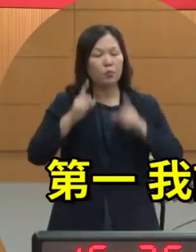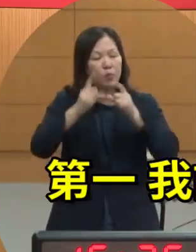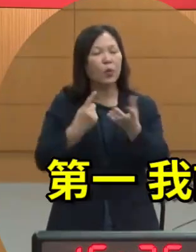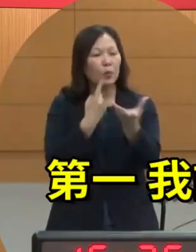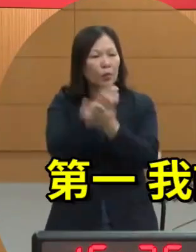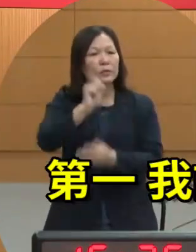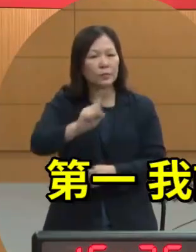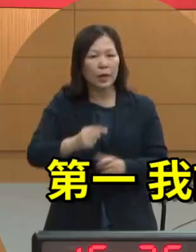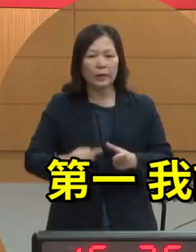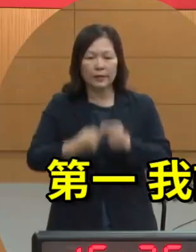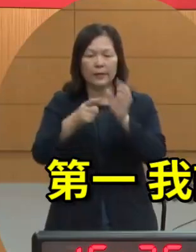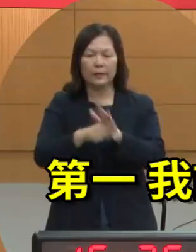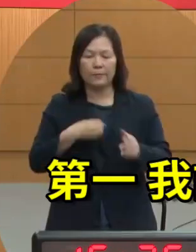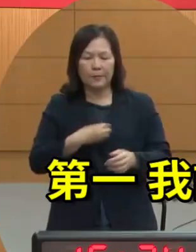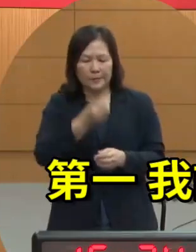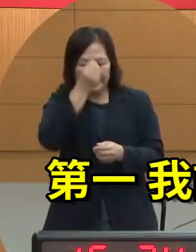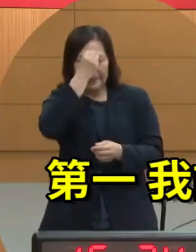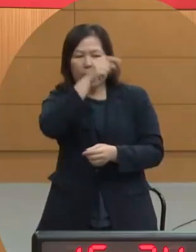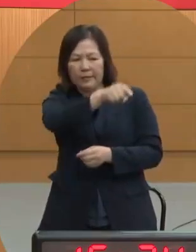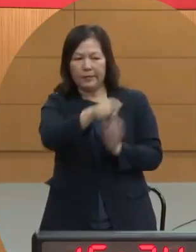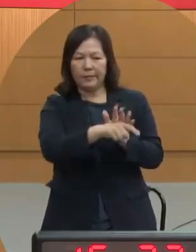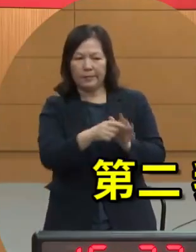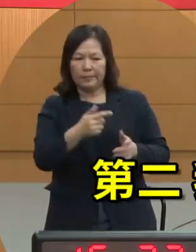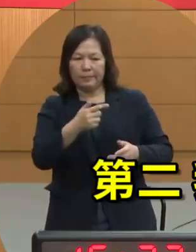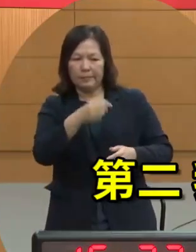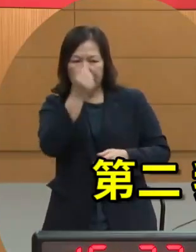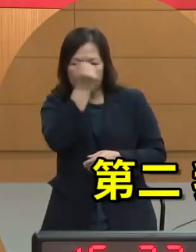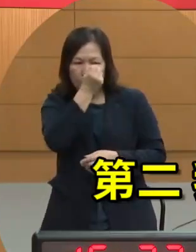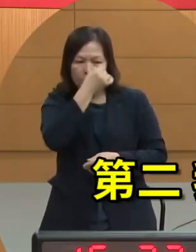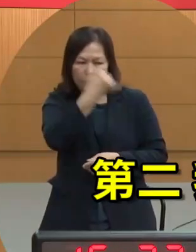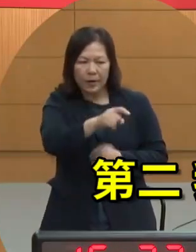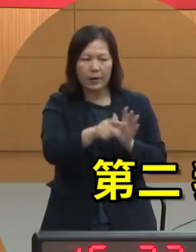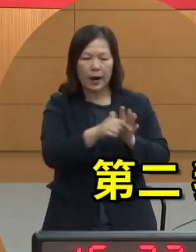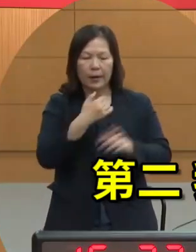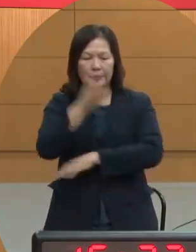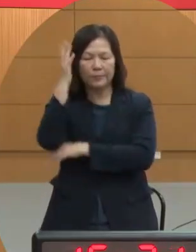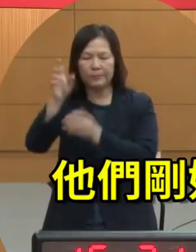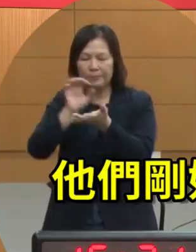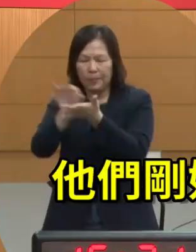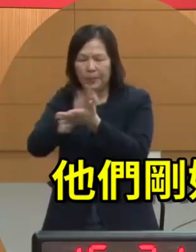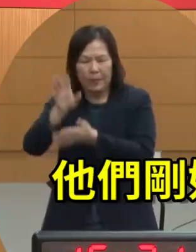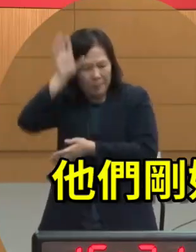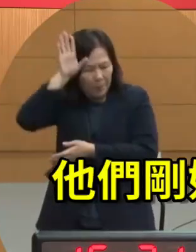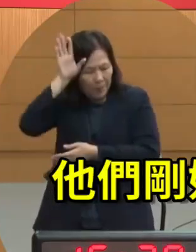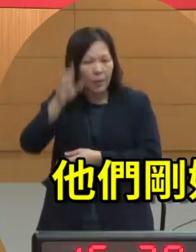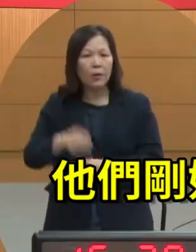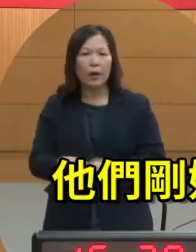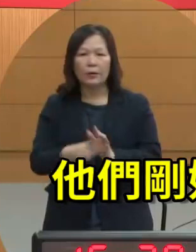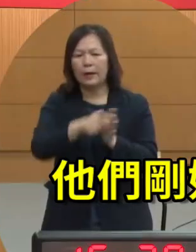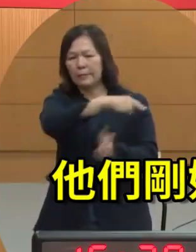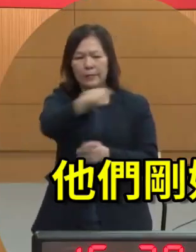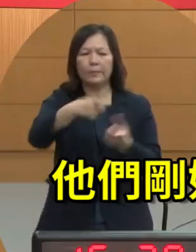第一 我討厭囂張的地方勢力 第二 我討厭政府亂花錢 他們剛好就是我討厭的代表